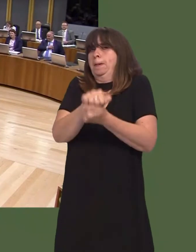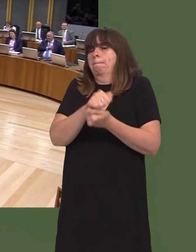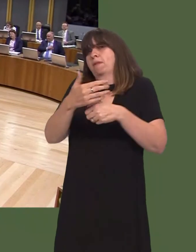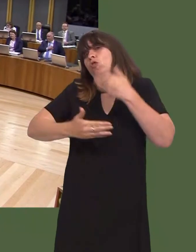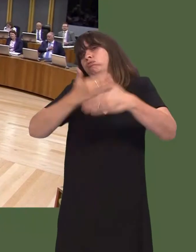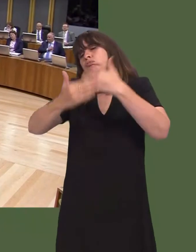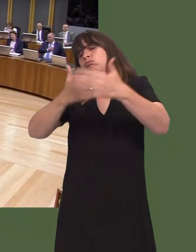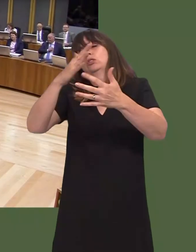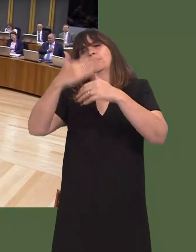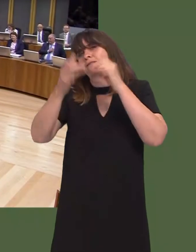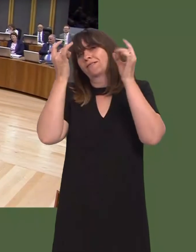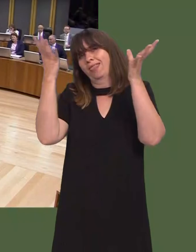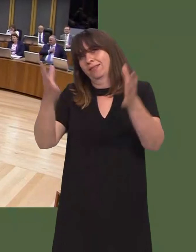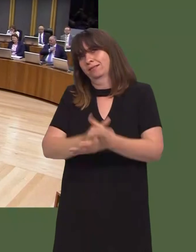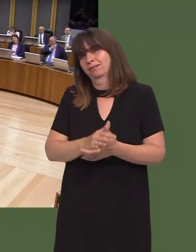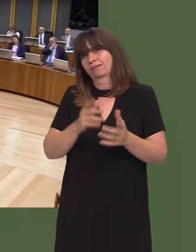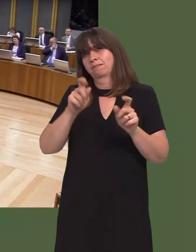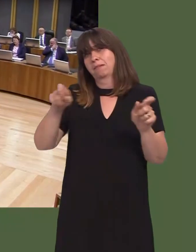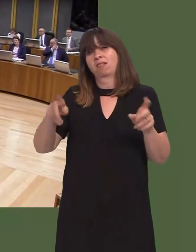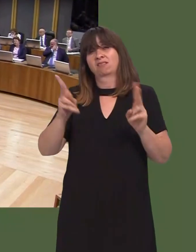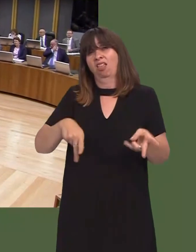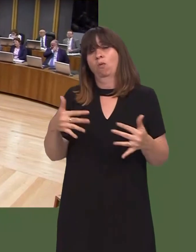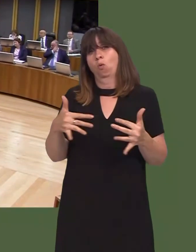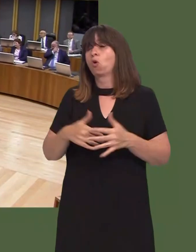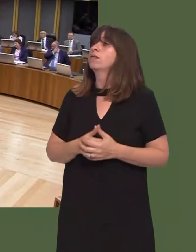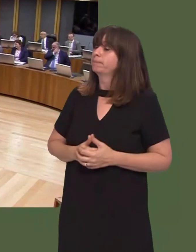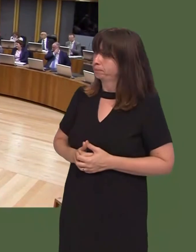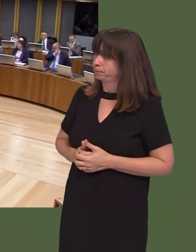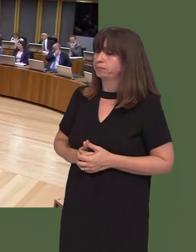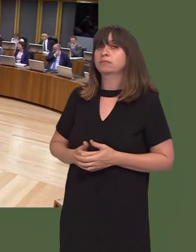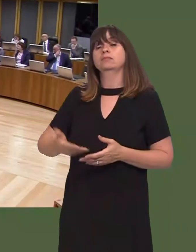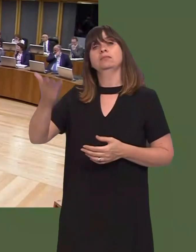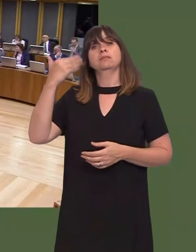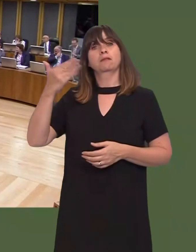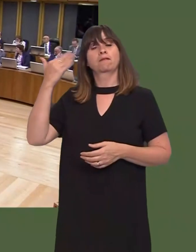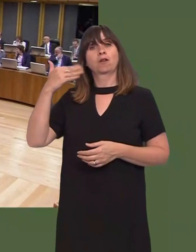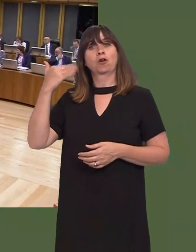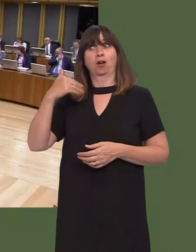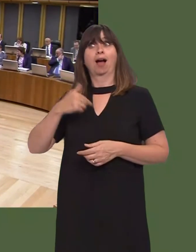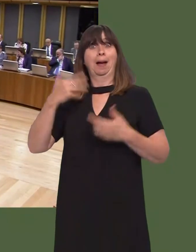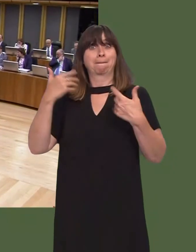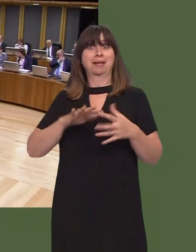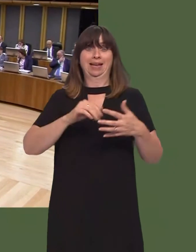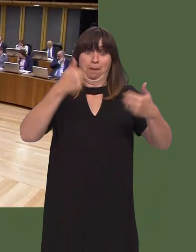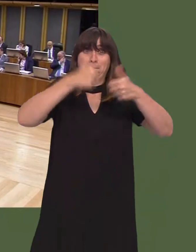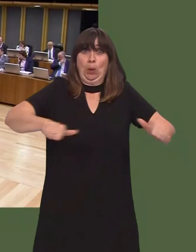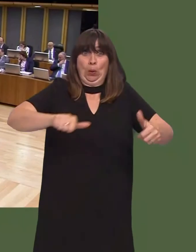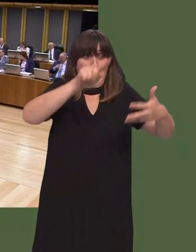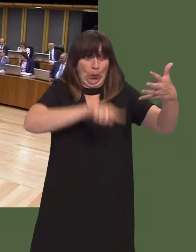i fod yn rhaid i mi, felly, ehanguír atebion yn y pen draw. Rwyín gwybod bod cofeb Llanrhuddlad ar Ynys MÙn yn cael ei ystyried ar hyn o bryd, ynglyn ‚ chael ei restru fel cofeb